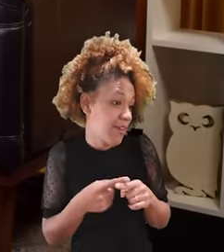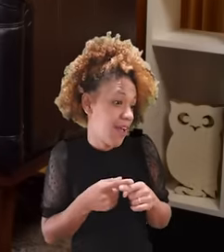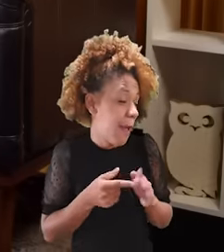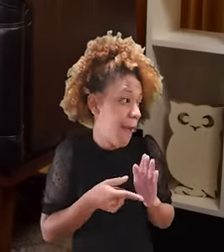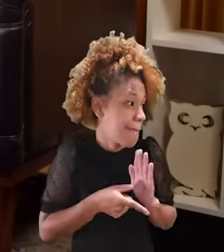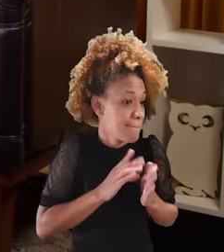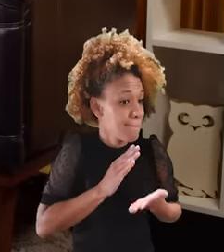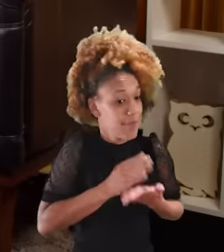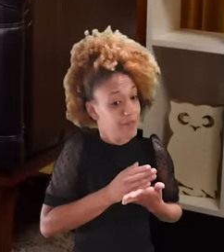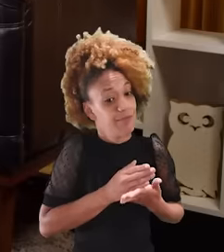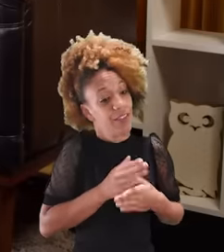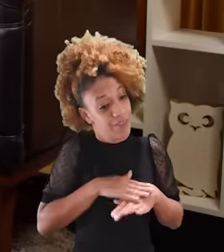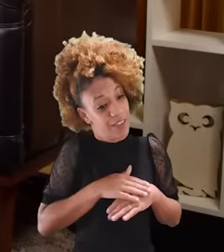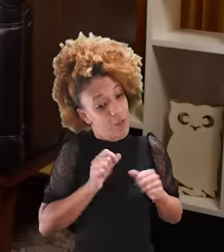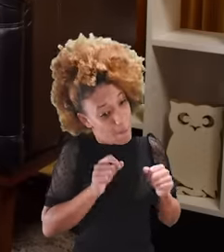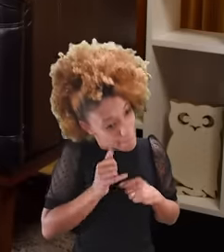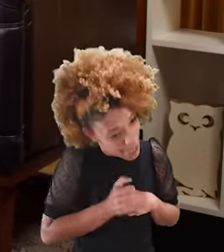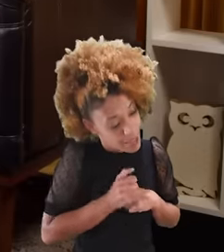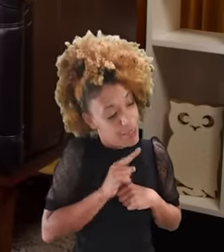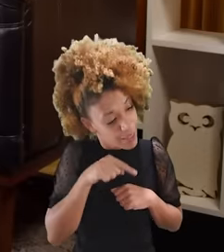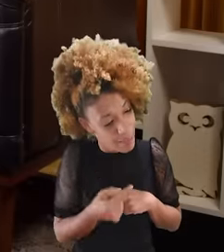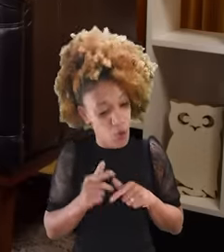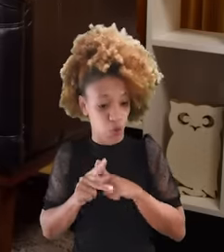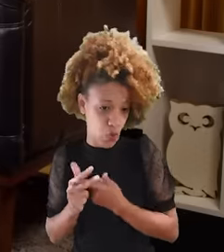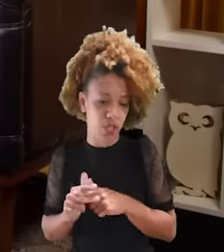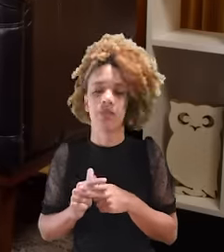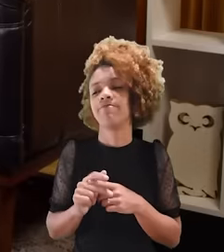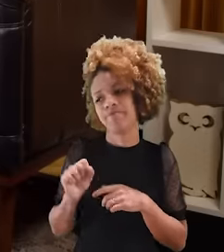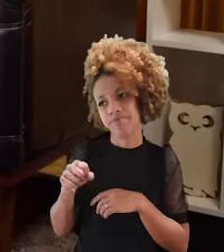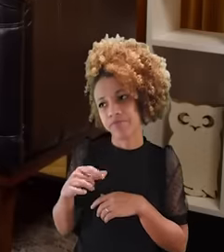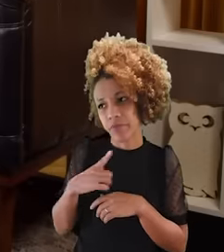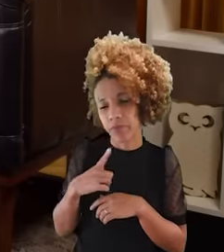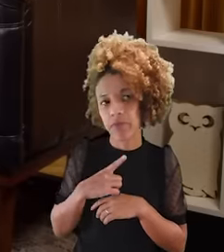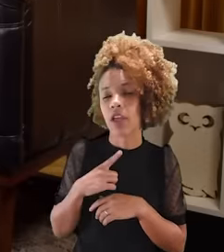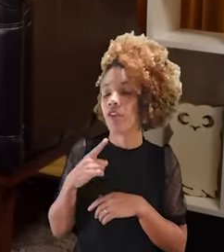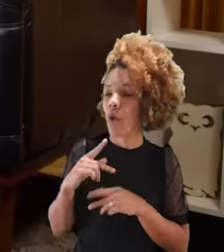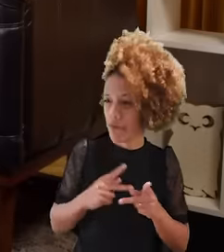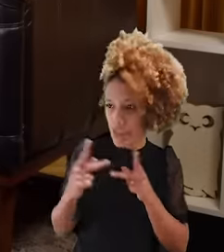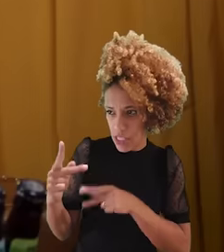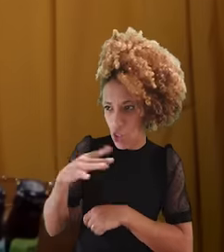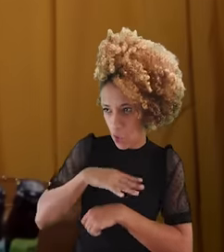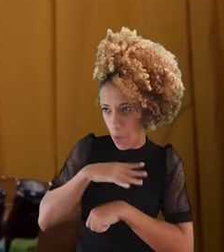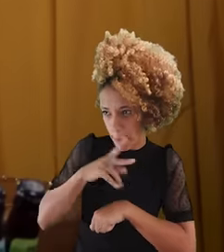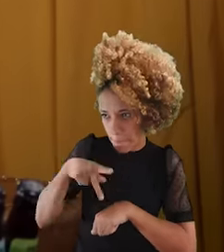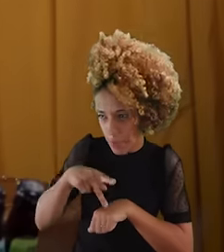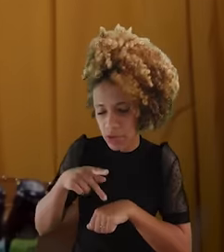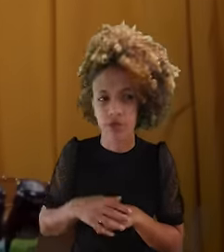tua vida de cagada depois você conserta elas então assim eu tive uma vez em Portugal eh uma baixa de